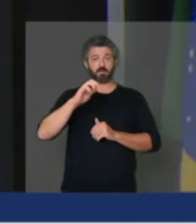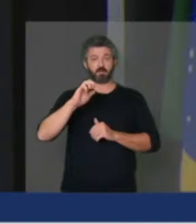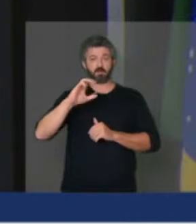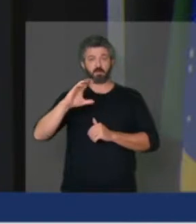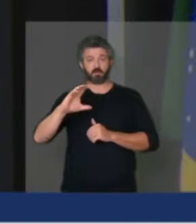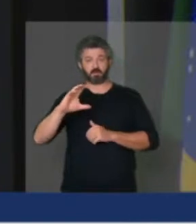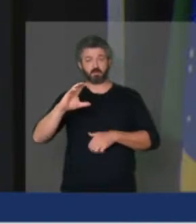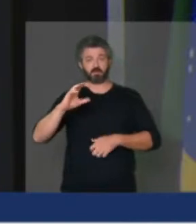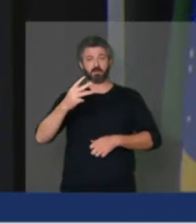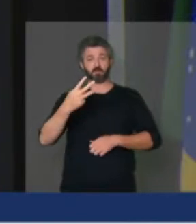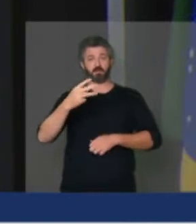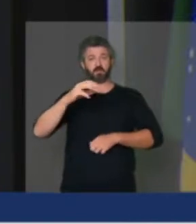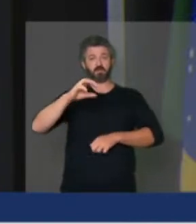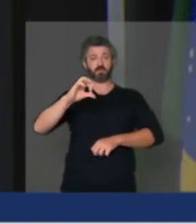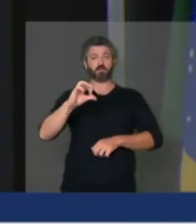APROVAMOS A PEC 391, COM 456